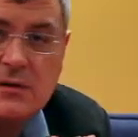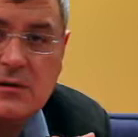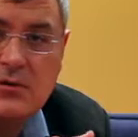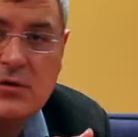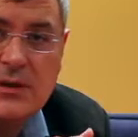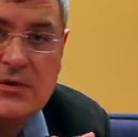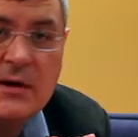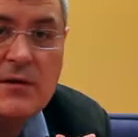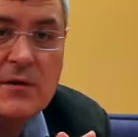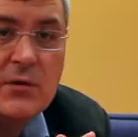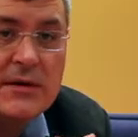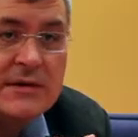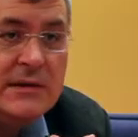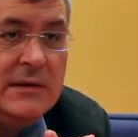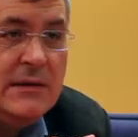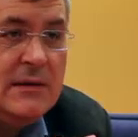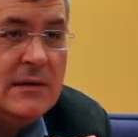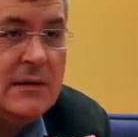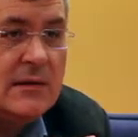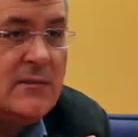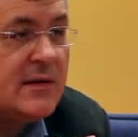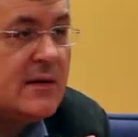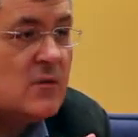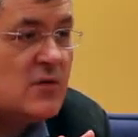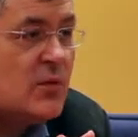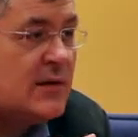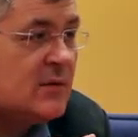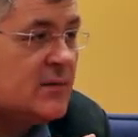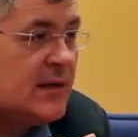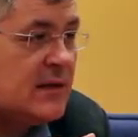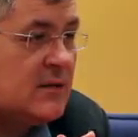os contaremos en la rendición de cuentas, que invertir recursos públicos para que